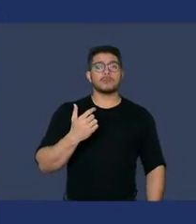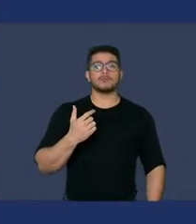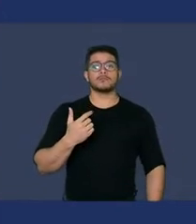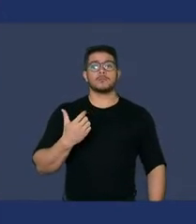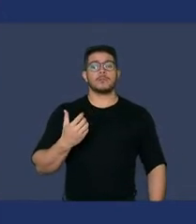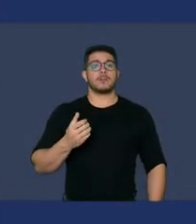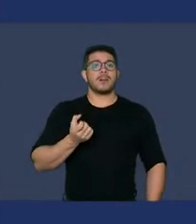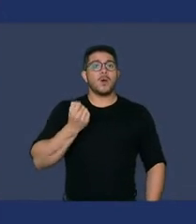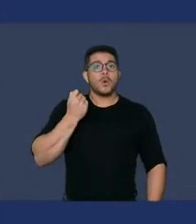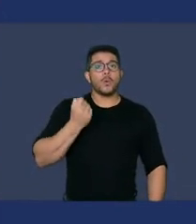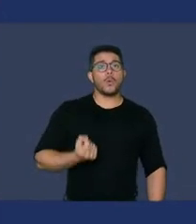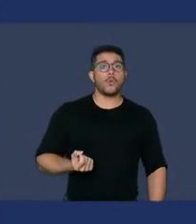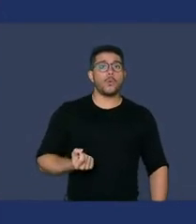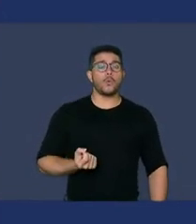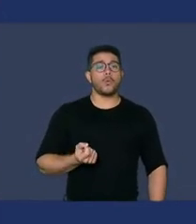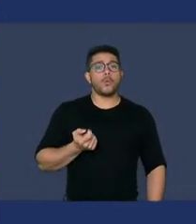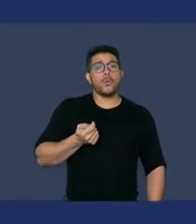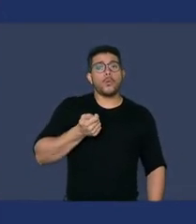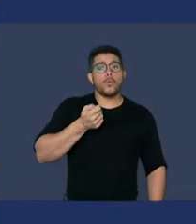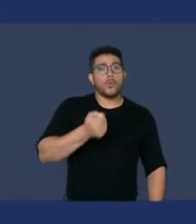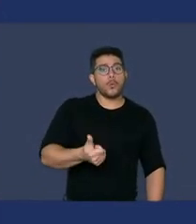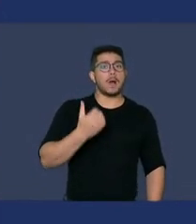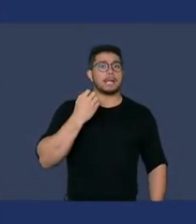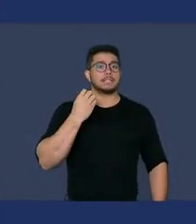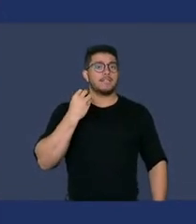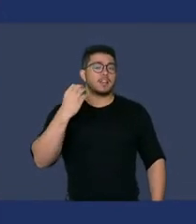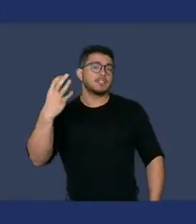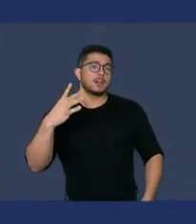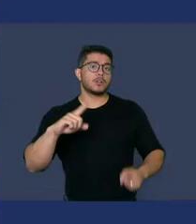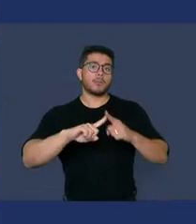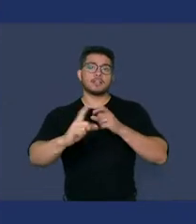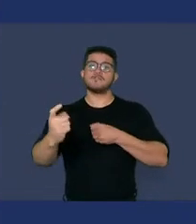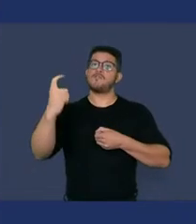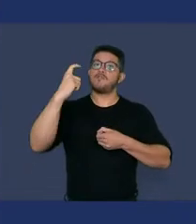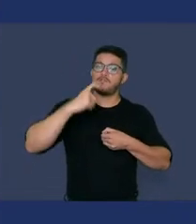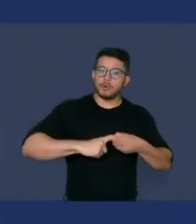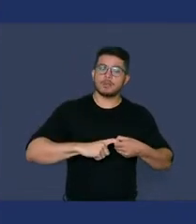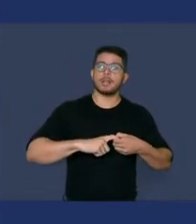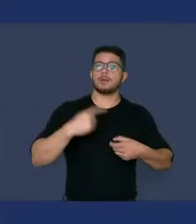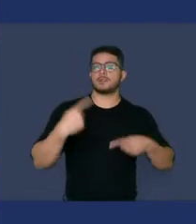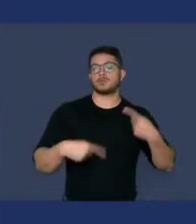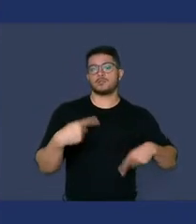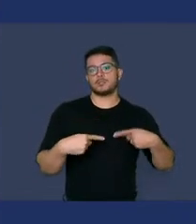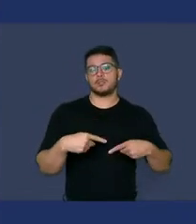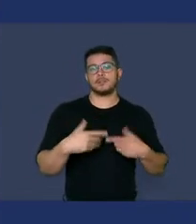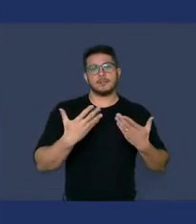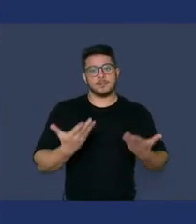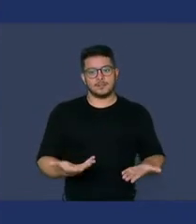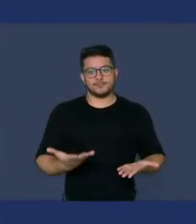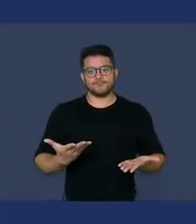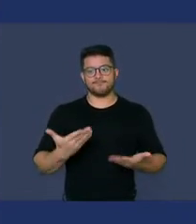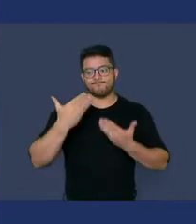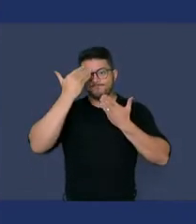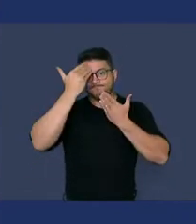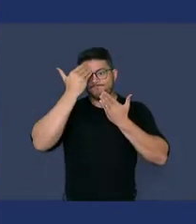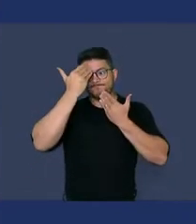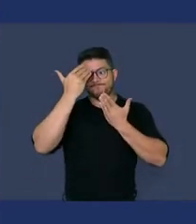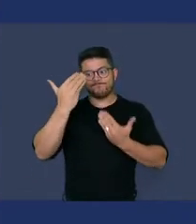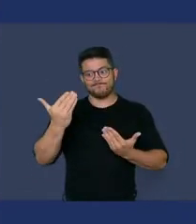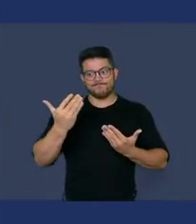QUEBRADO POR ESSAS COISAS. EU ESTAVA INDO VIAJAR, POR FAVOR, MUITO OBRIGADO PELA VISÃO DO RELATOR, DEPUTADA JANDIRA E